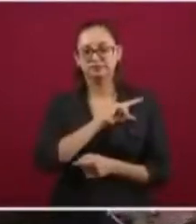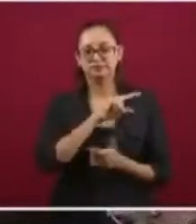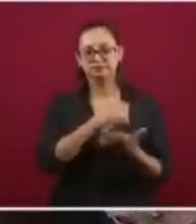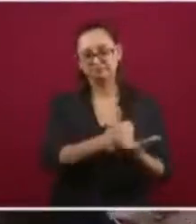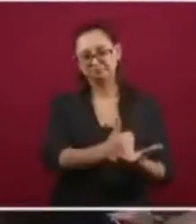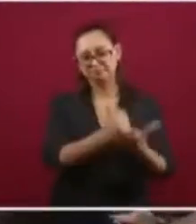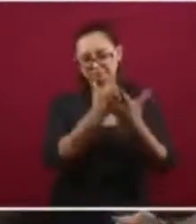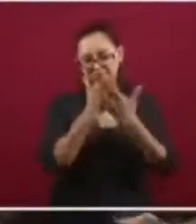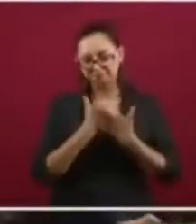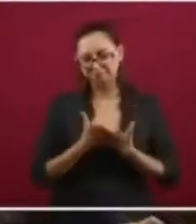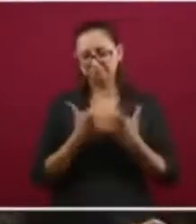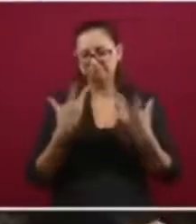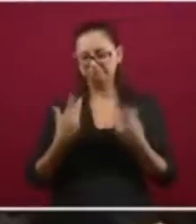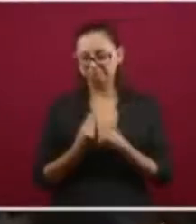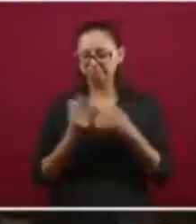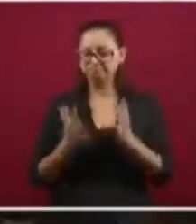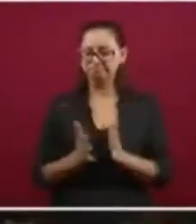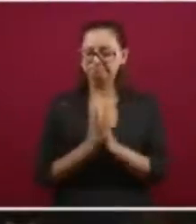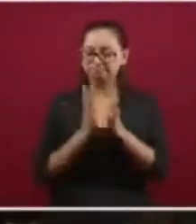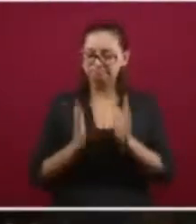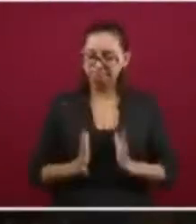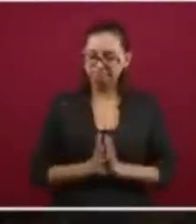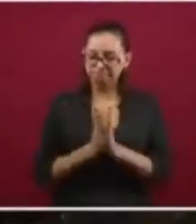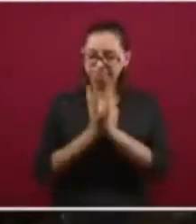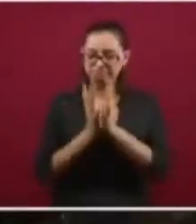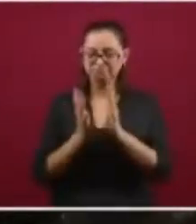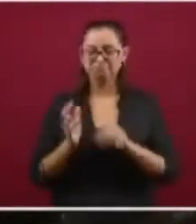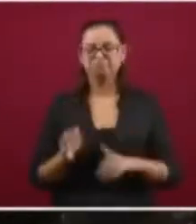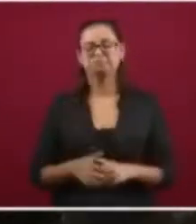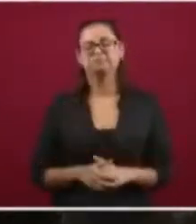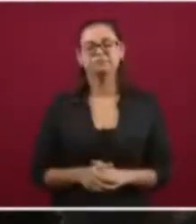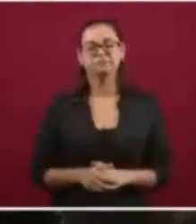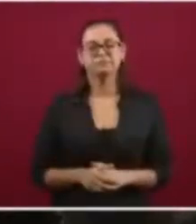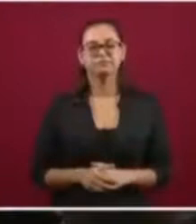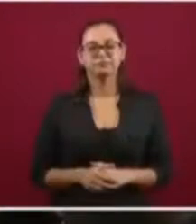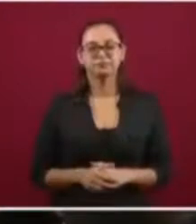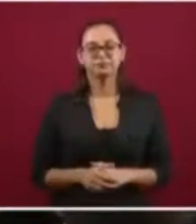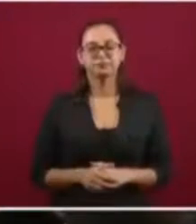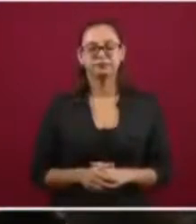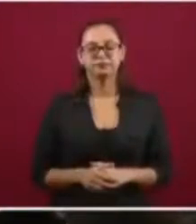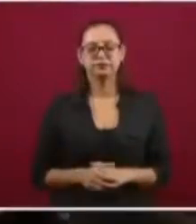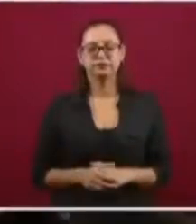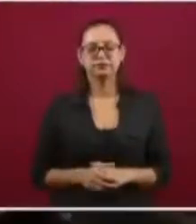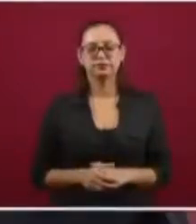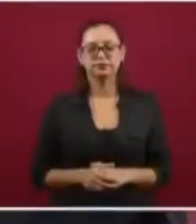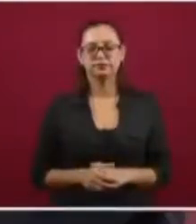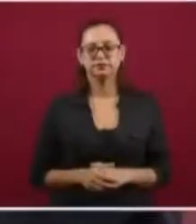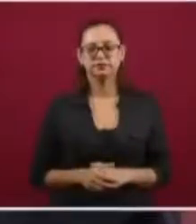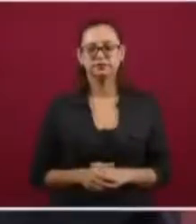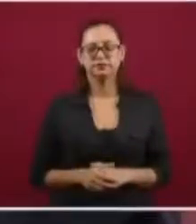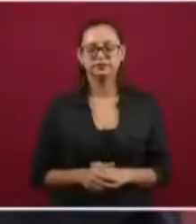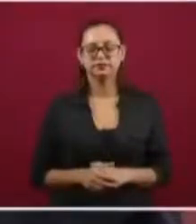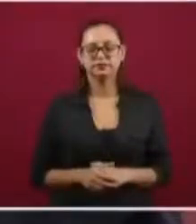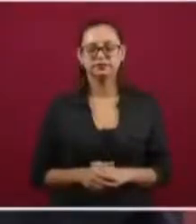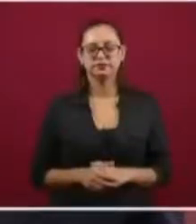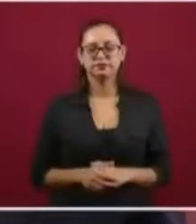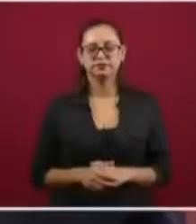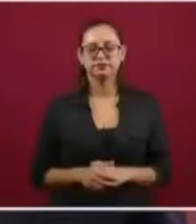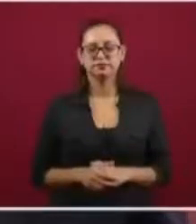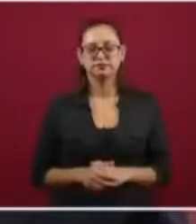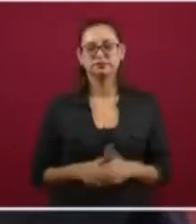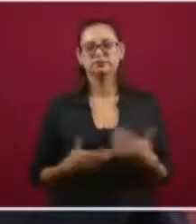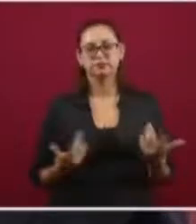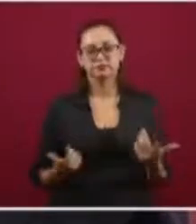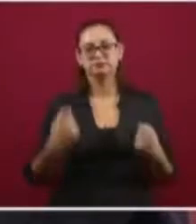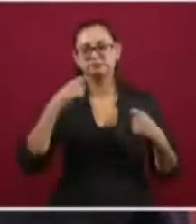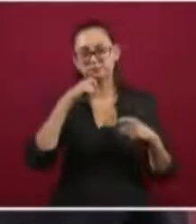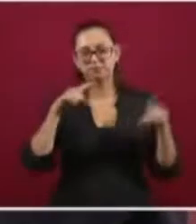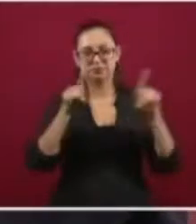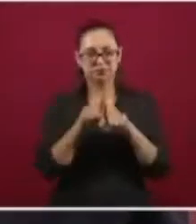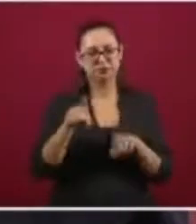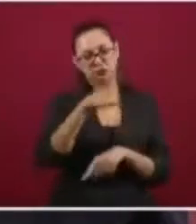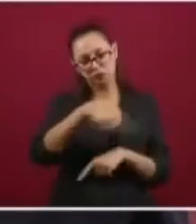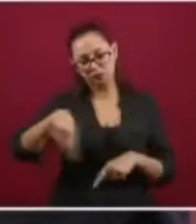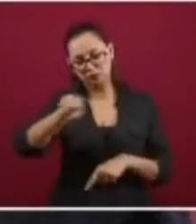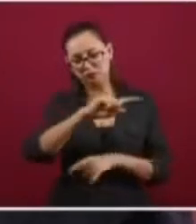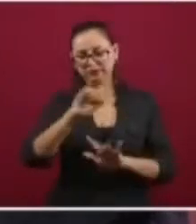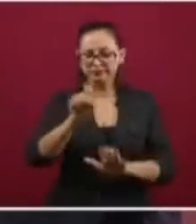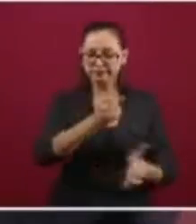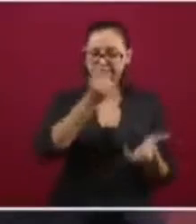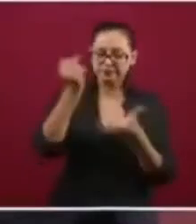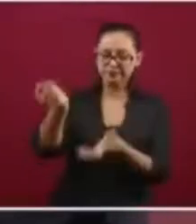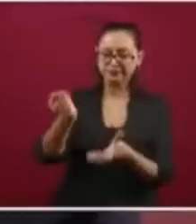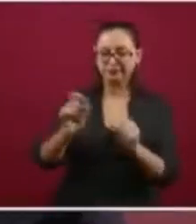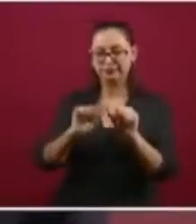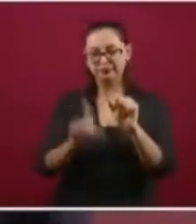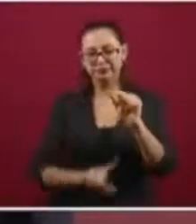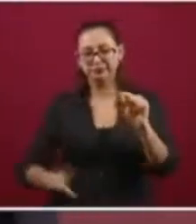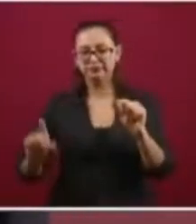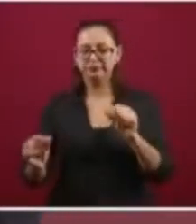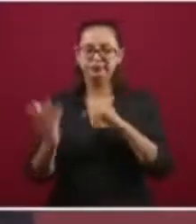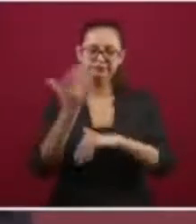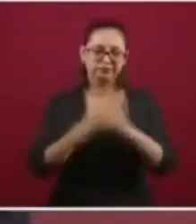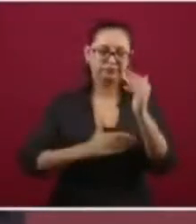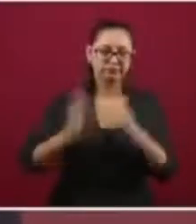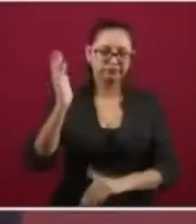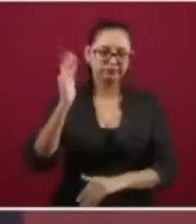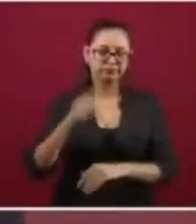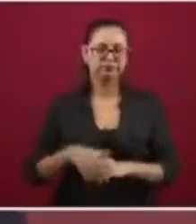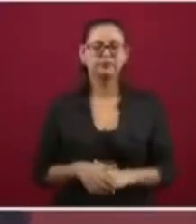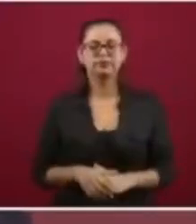privado y están invirtiendo para lograr el crecimiento del país, aunque en el esquema